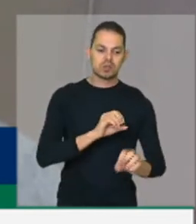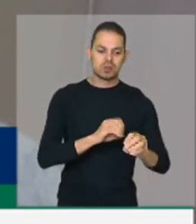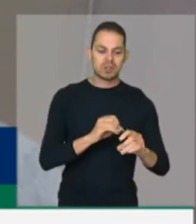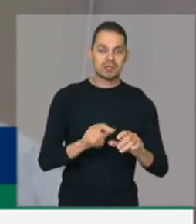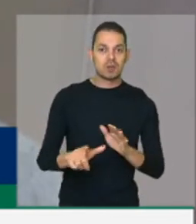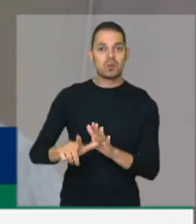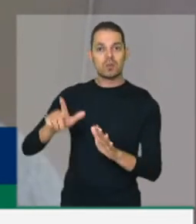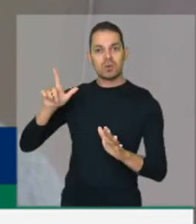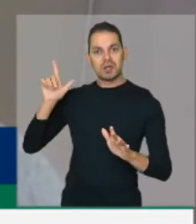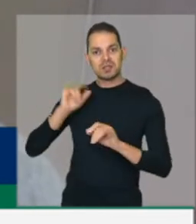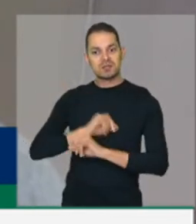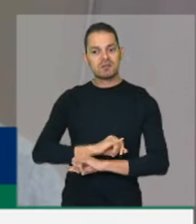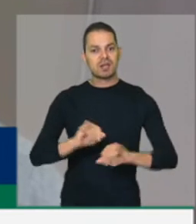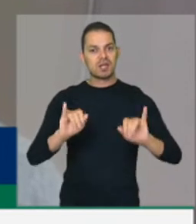PORTANTO, A MINHA FALA HOJE É DE ALERTA, PORQUE A NOITE